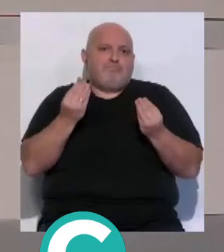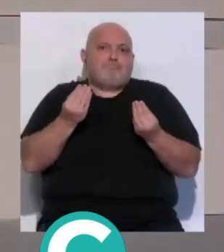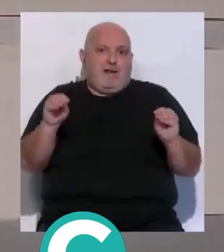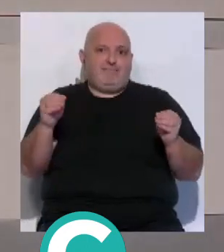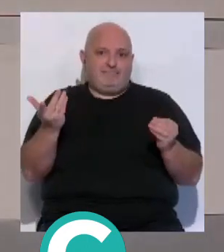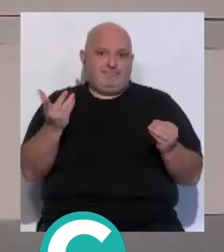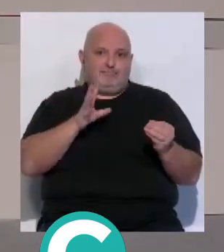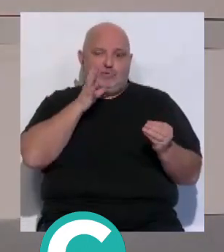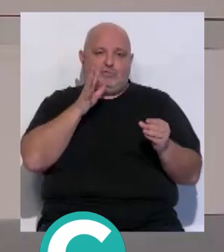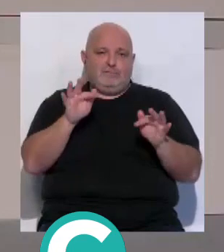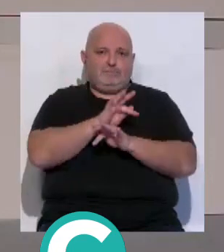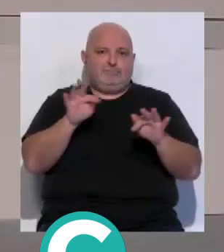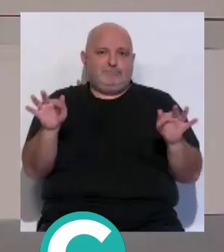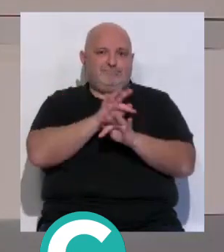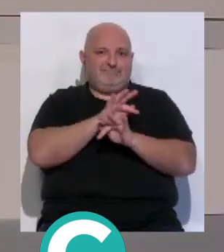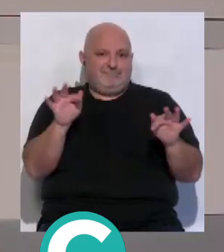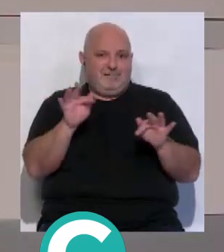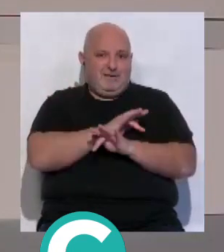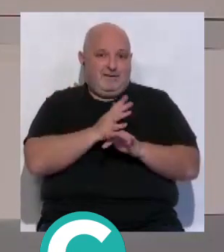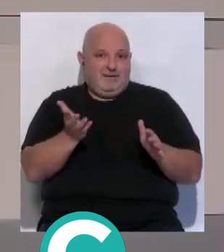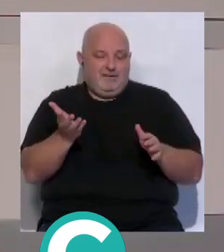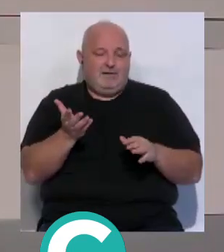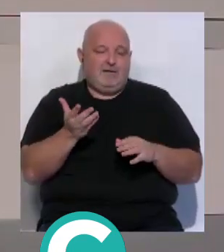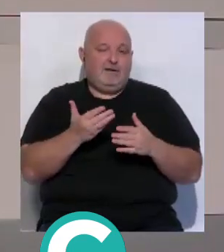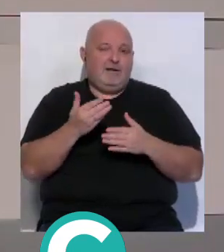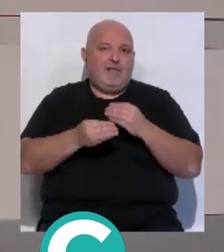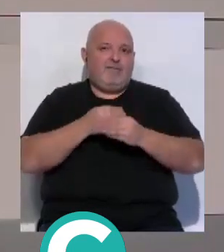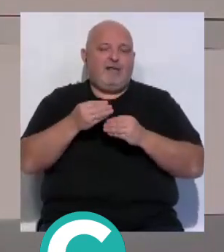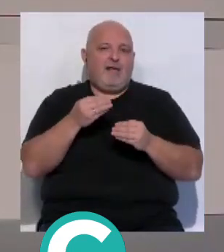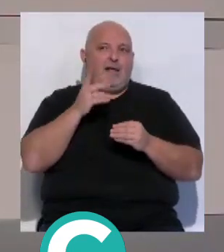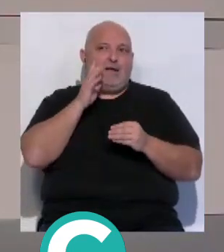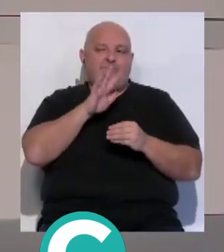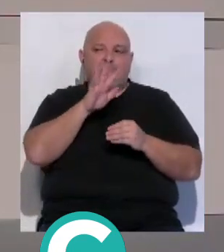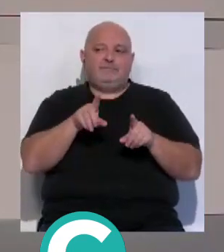también ahora lo que se está haciendo y que antes se celebraba muchísimo y ahora parece que queden